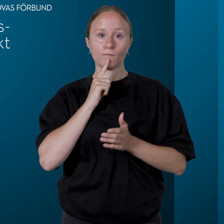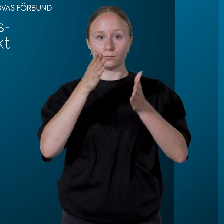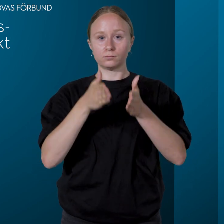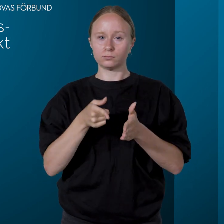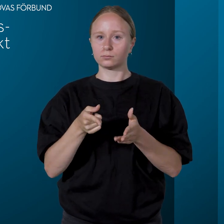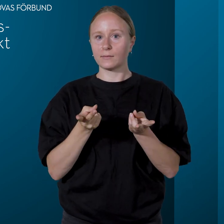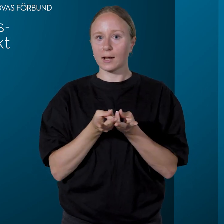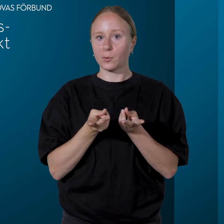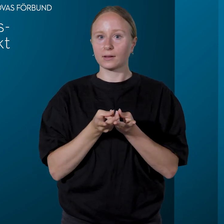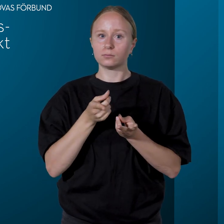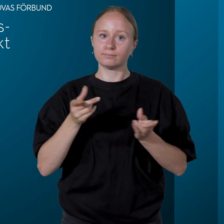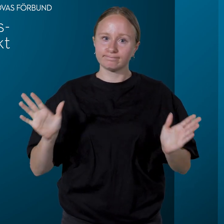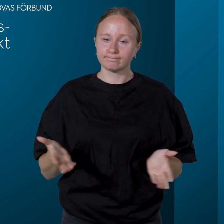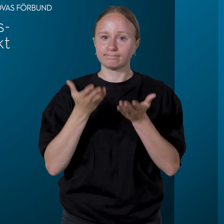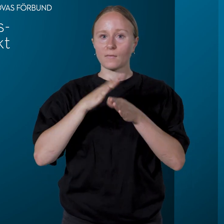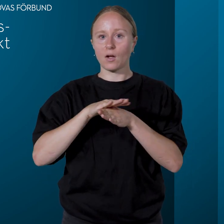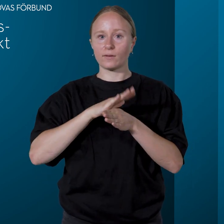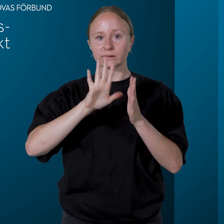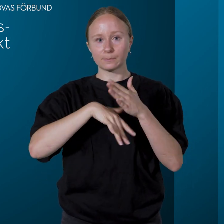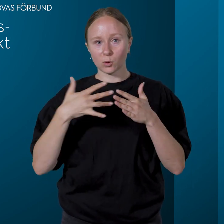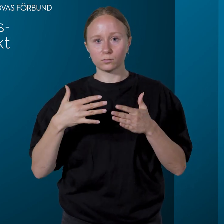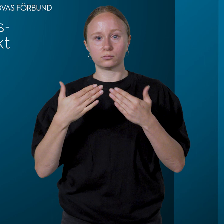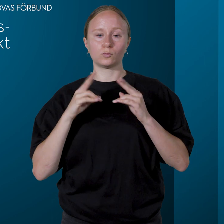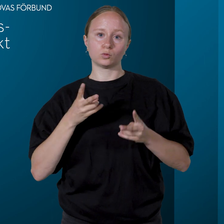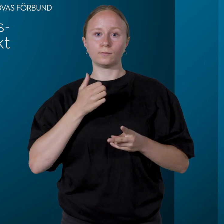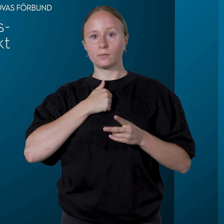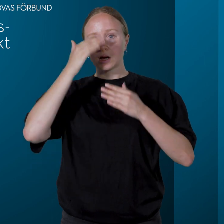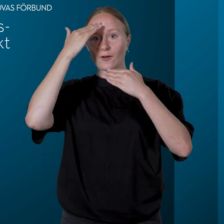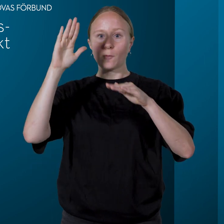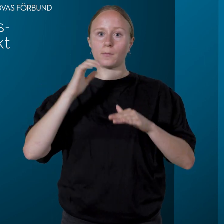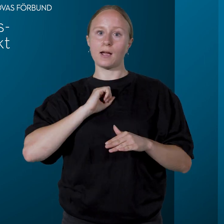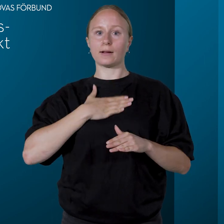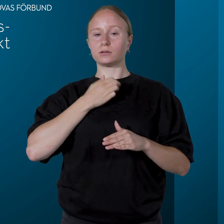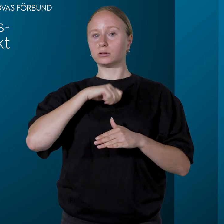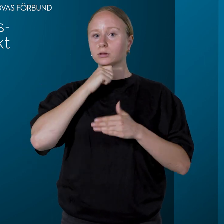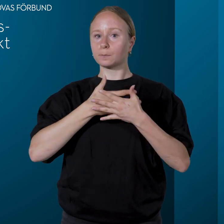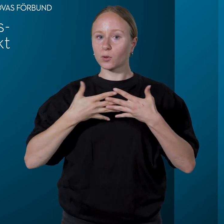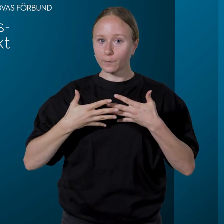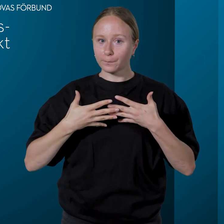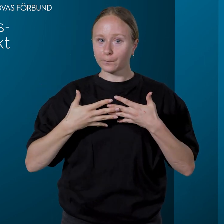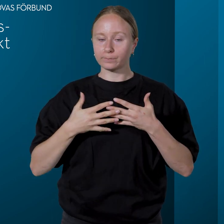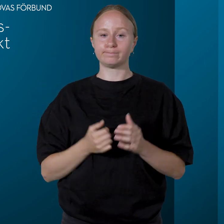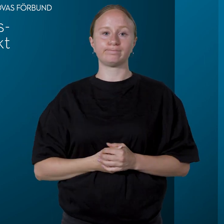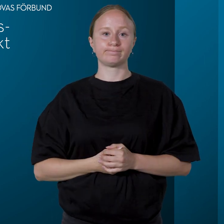För döva innebär detta att främja användningen av teckenspråk - och att tillhandahålla information på deras modersmål.